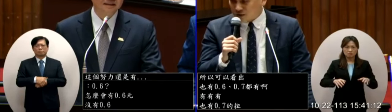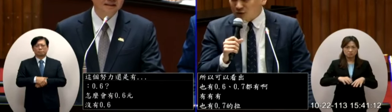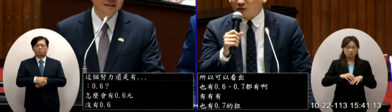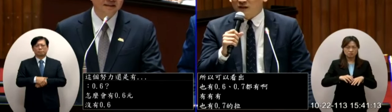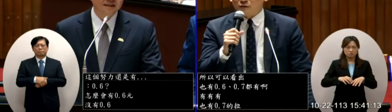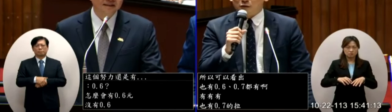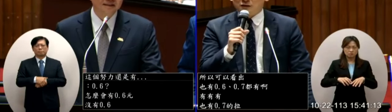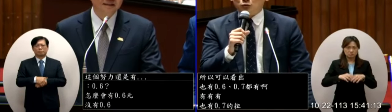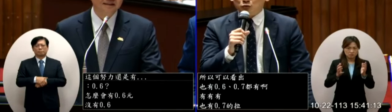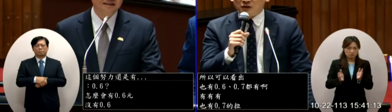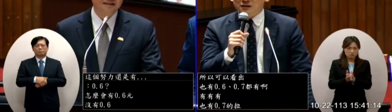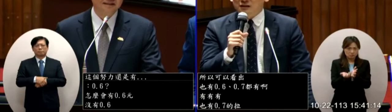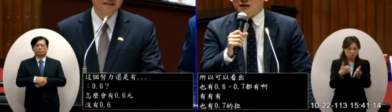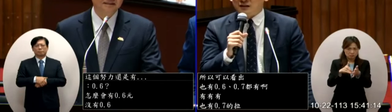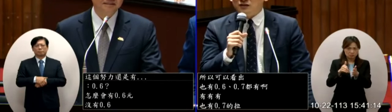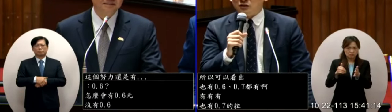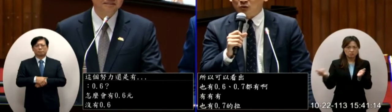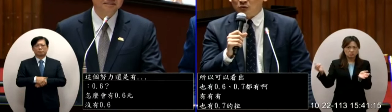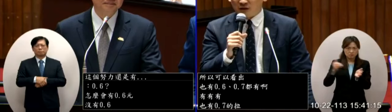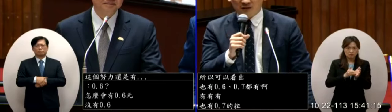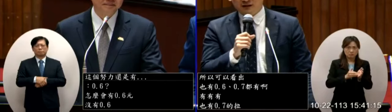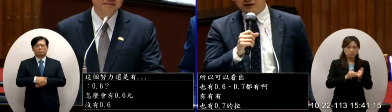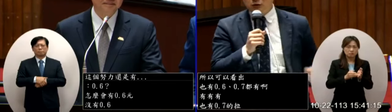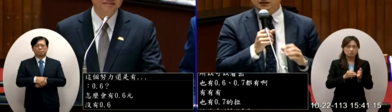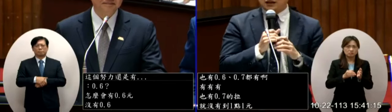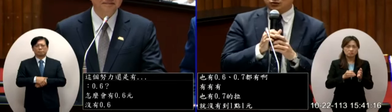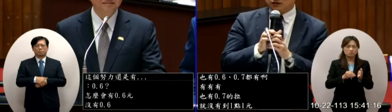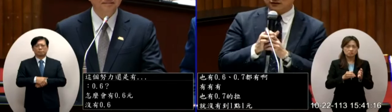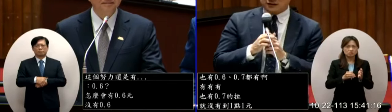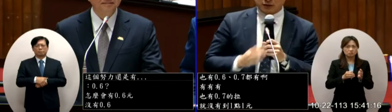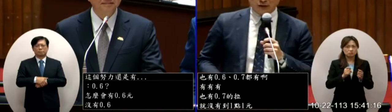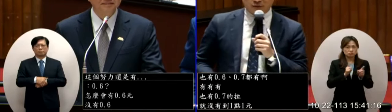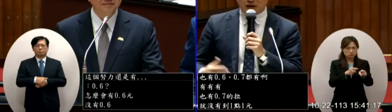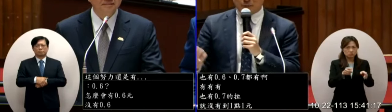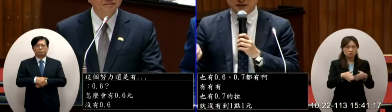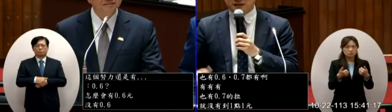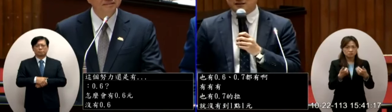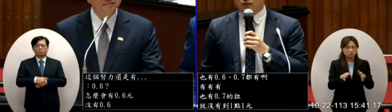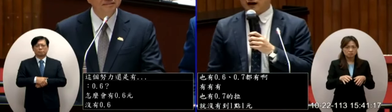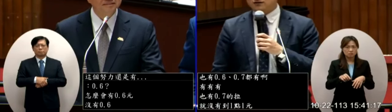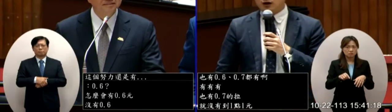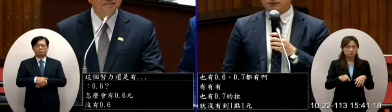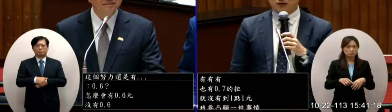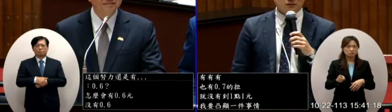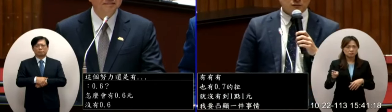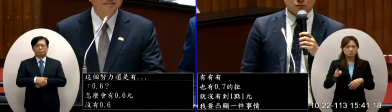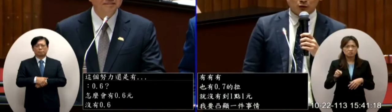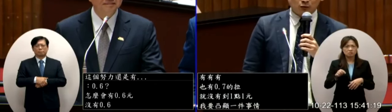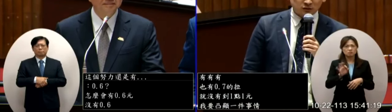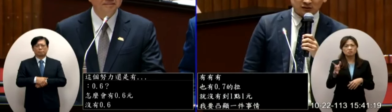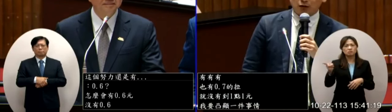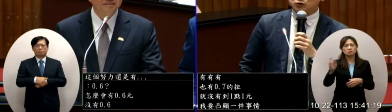遵守立法院的主決議 一點0.95元 很多人講說 你們為什麼都在幫醫生講話 都在幫護士講話